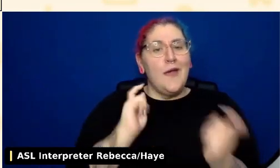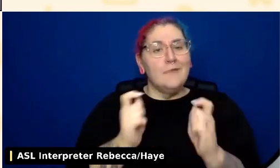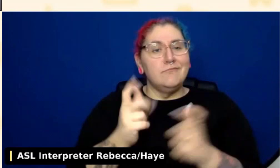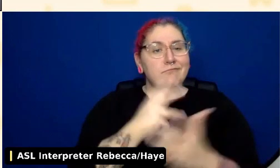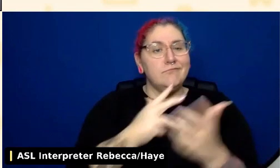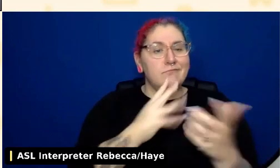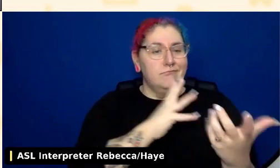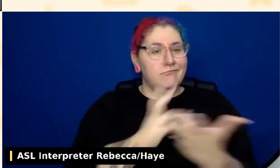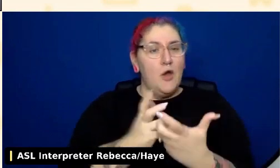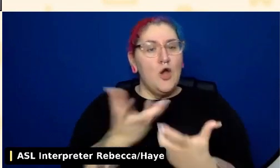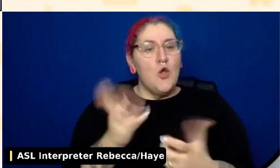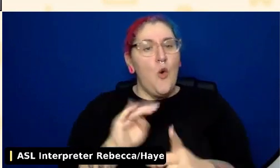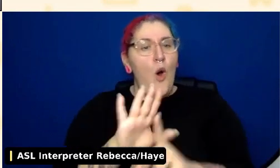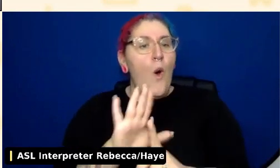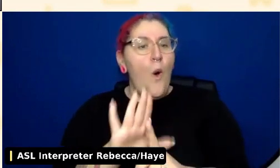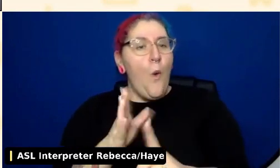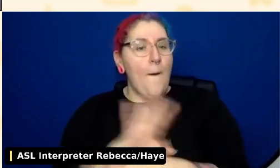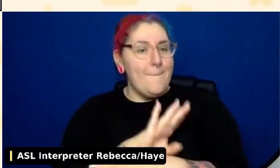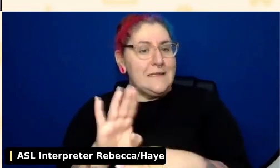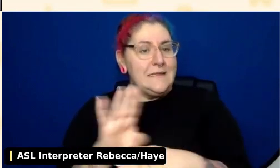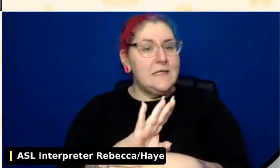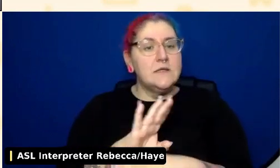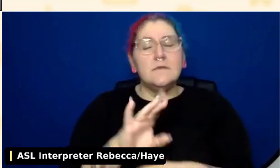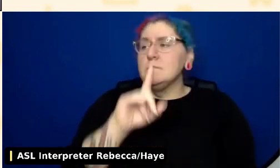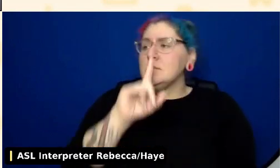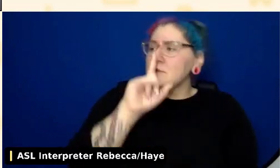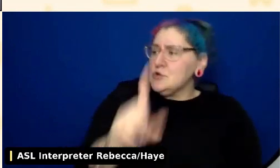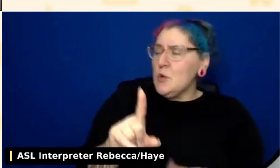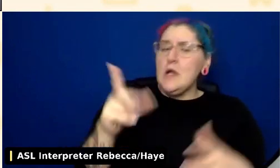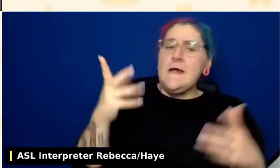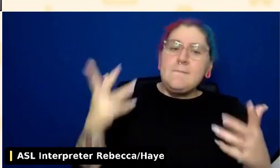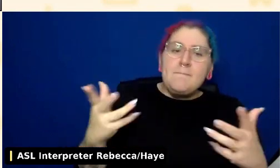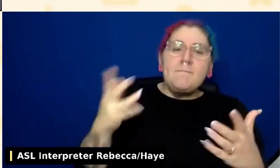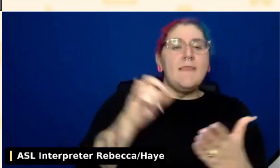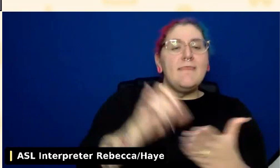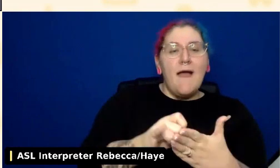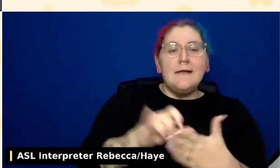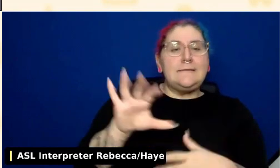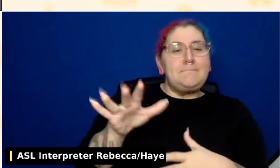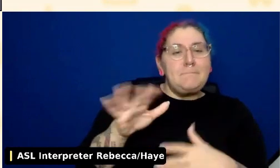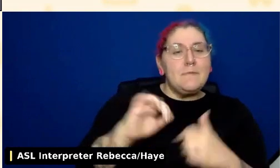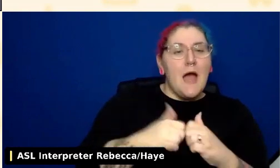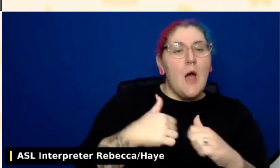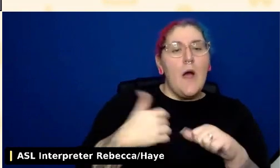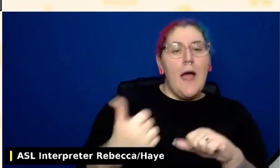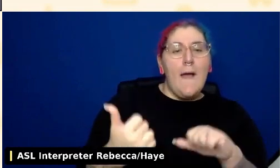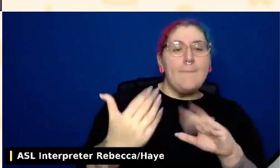Claro. Sí, quiero decir, es básicamente cómo abordé este elemento,